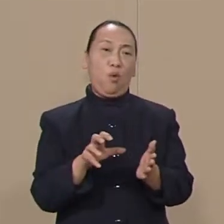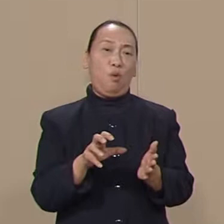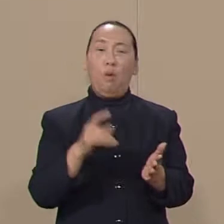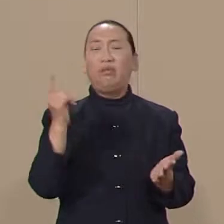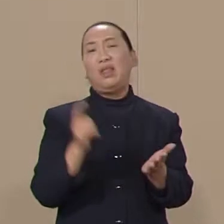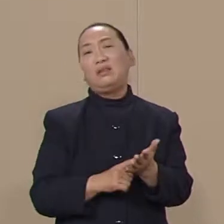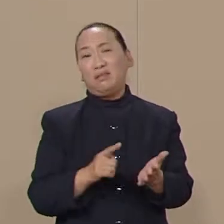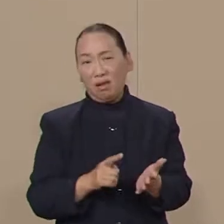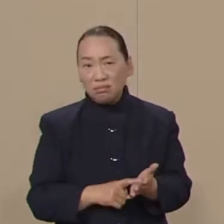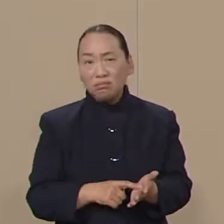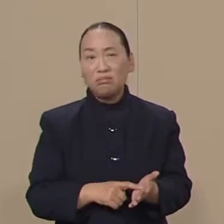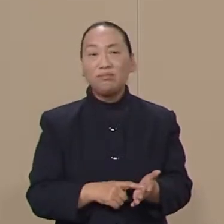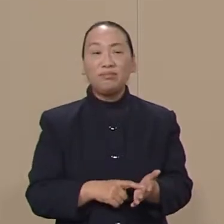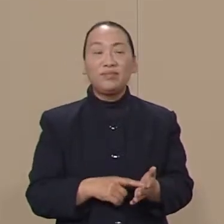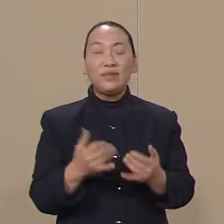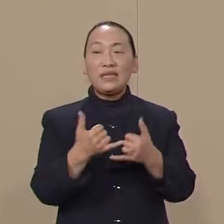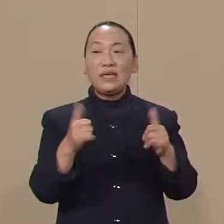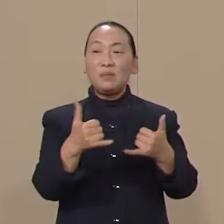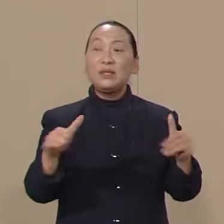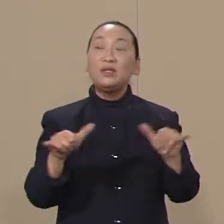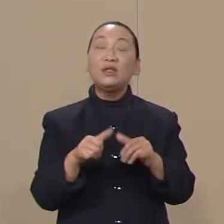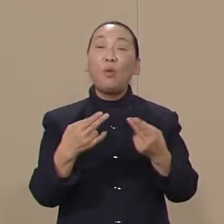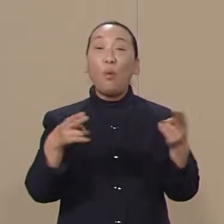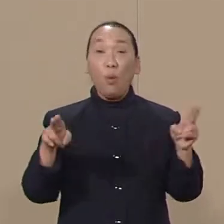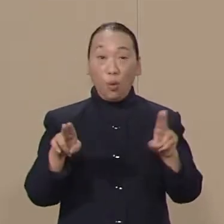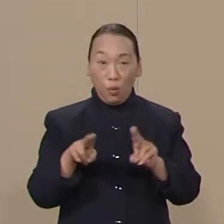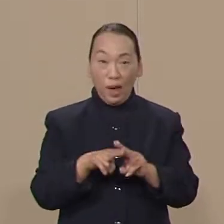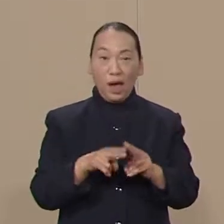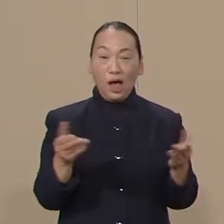社民党はきちっと 雇用と生活の支援